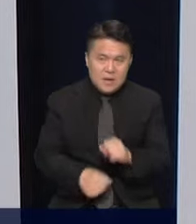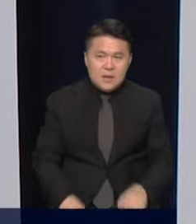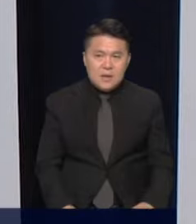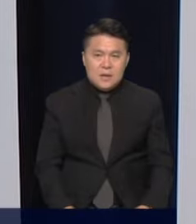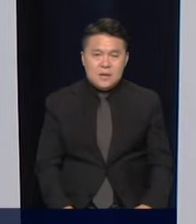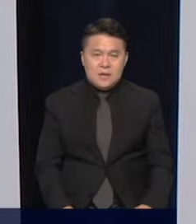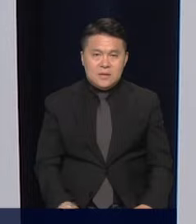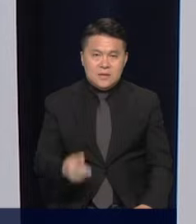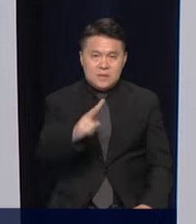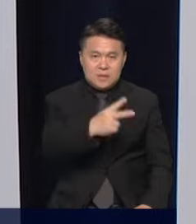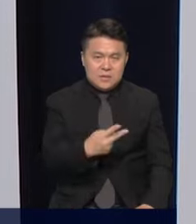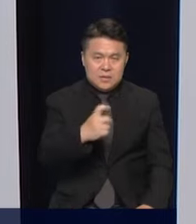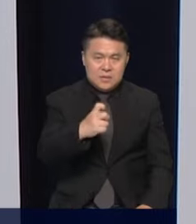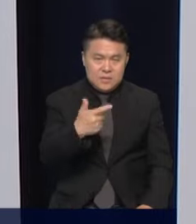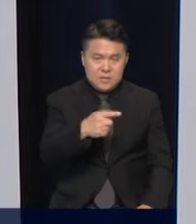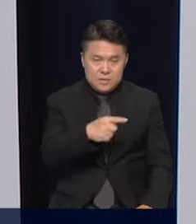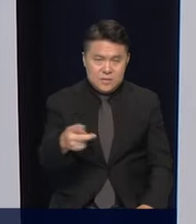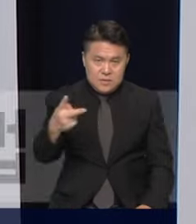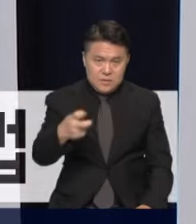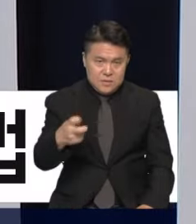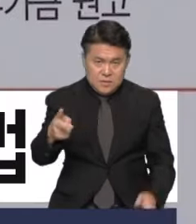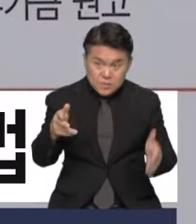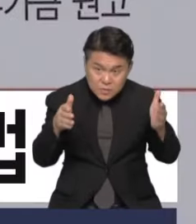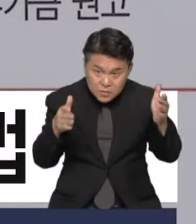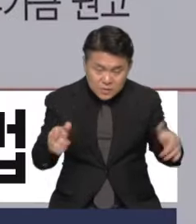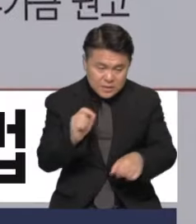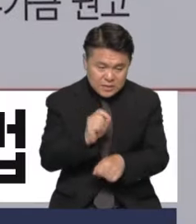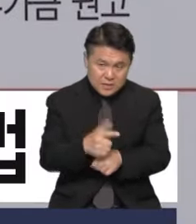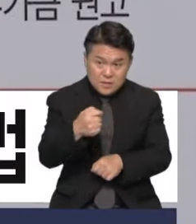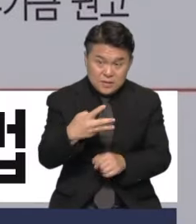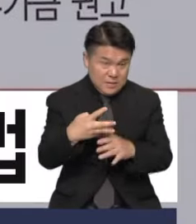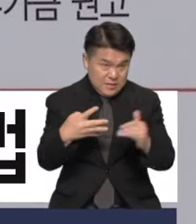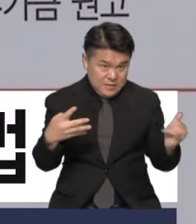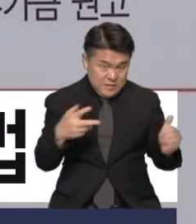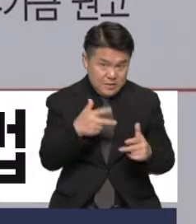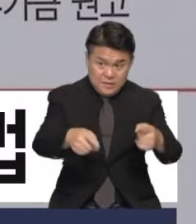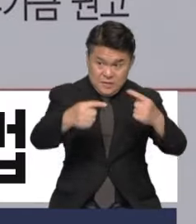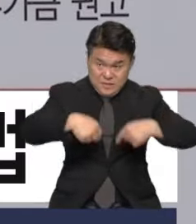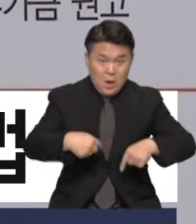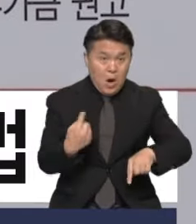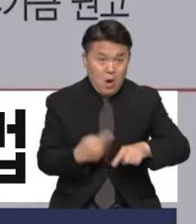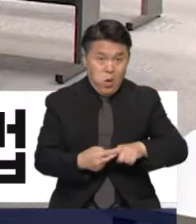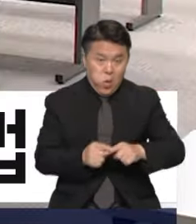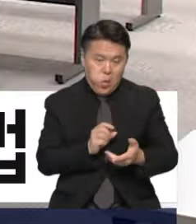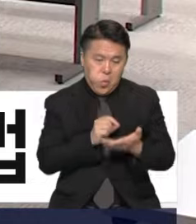2016년부터 2022년까지는 직원 64명을 사업에 참여하는 것처럼 허위로 등록해